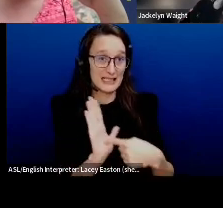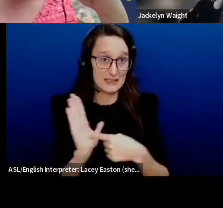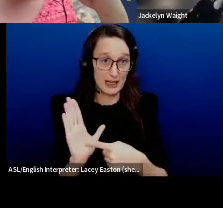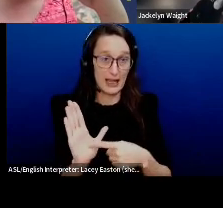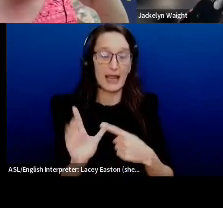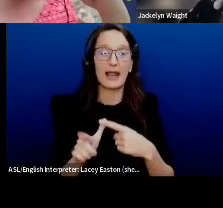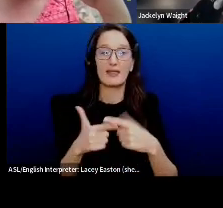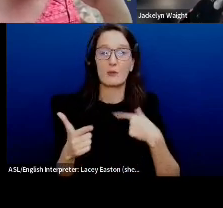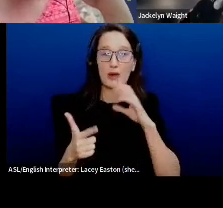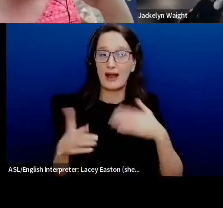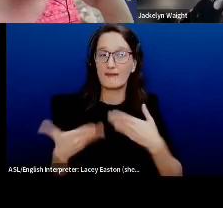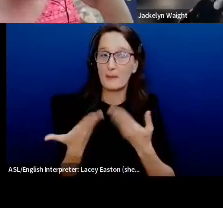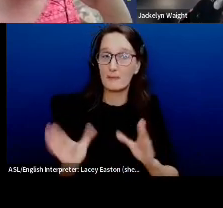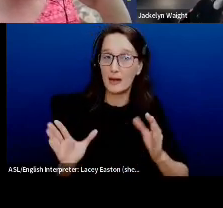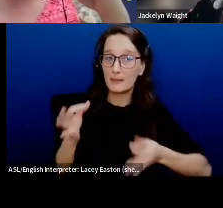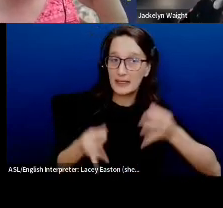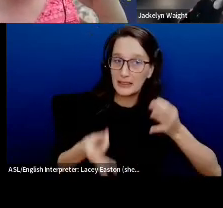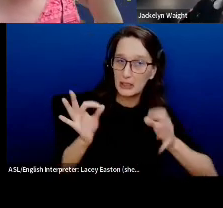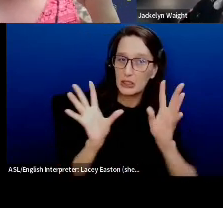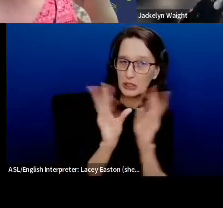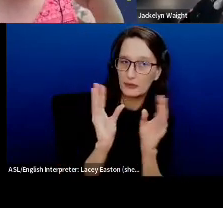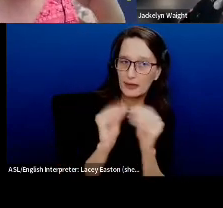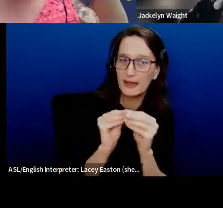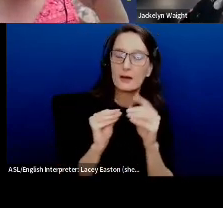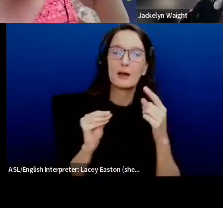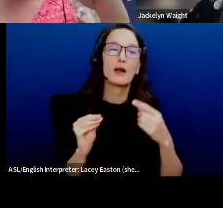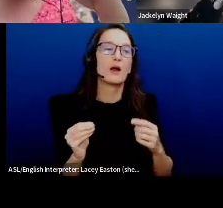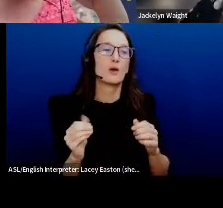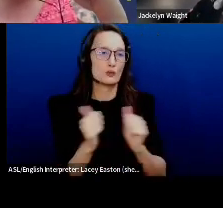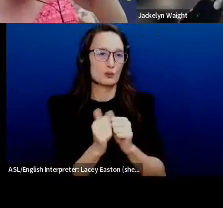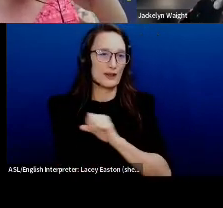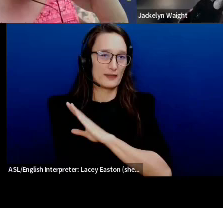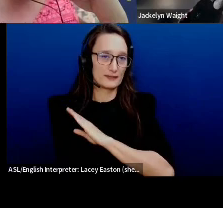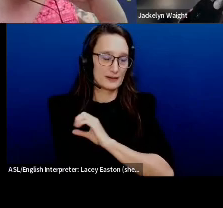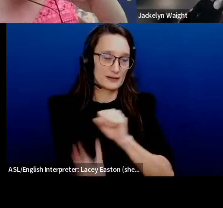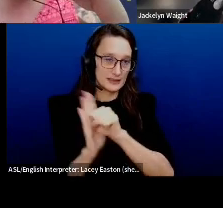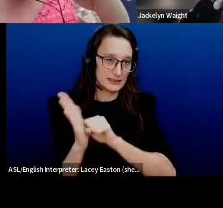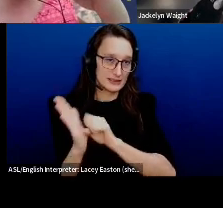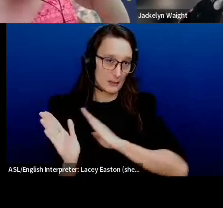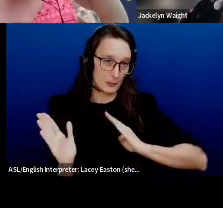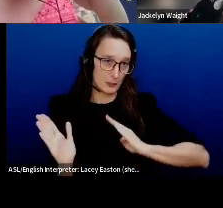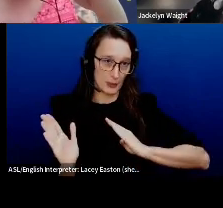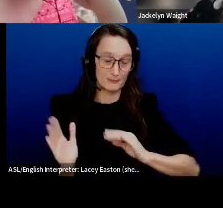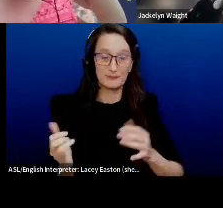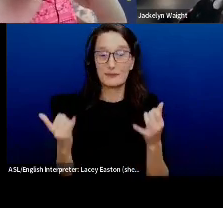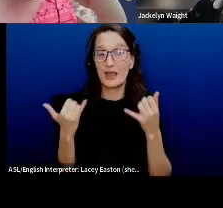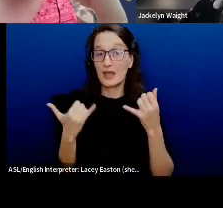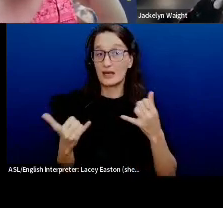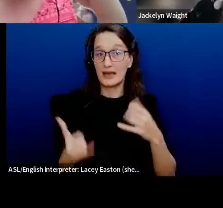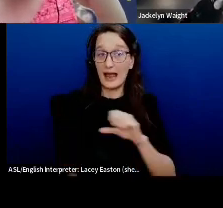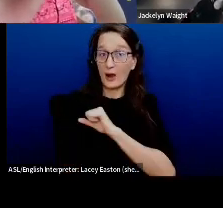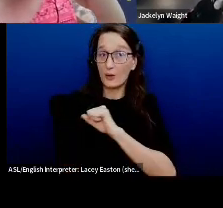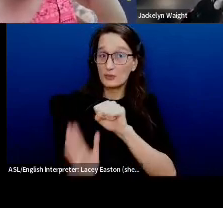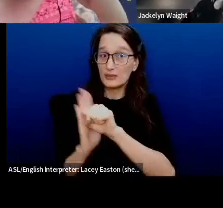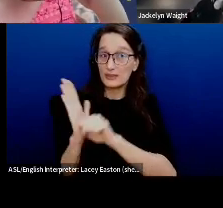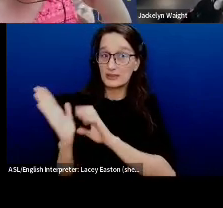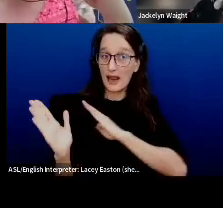presentación ante la junta estatal. En este punto, la junta estatal de educación adopta el material aprobado. Nuestra